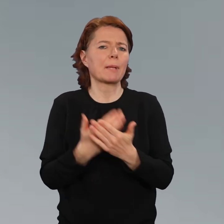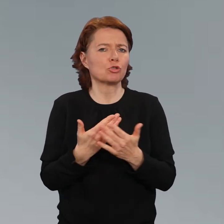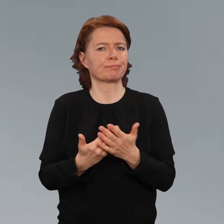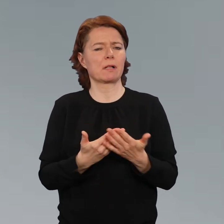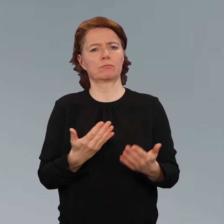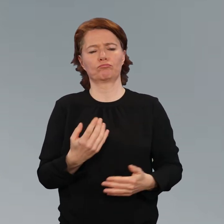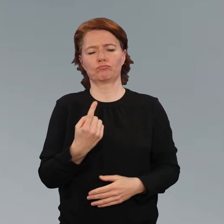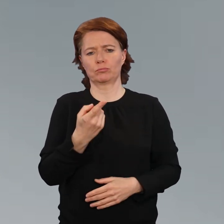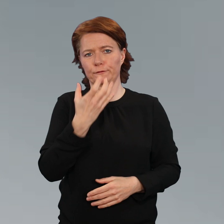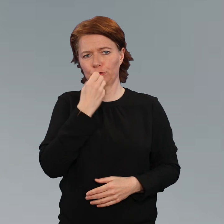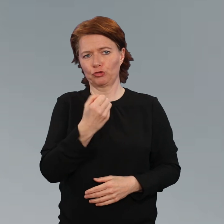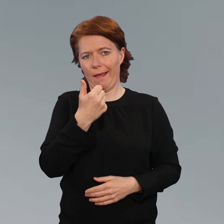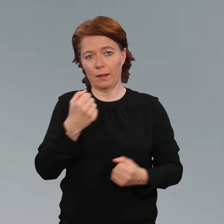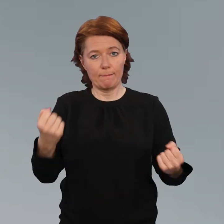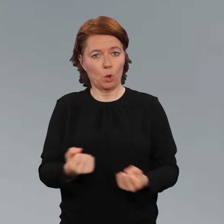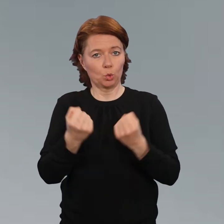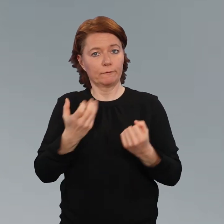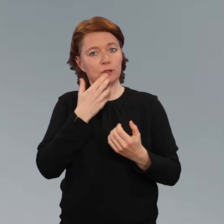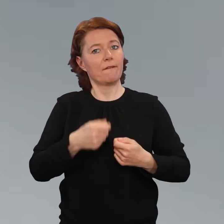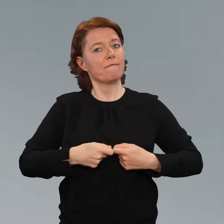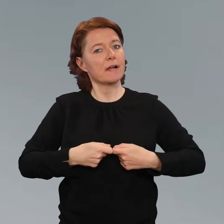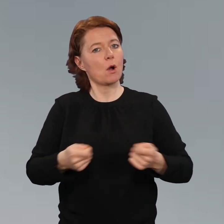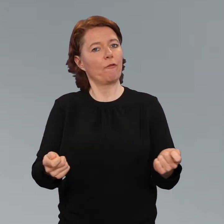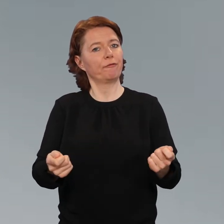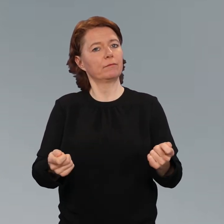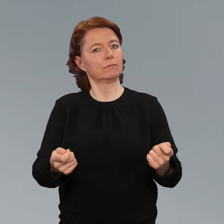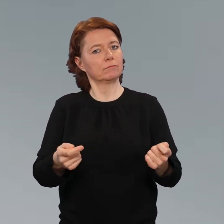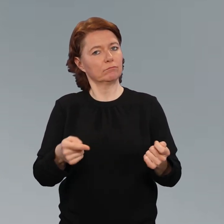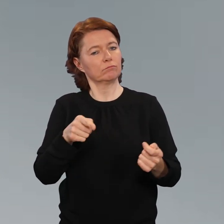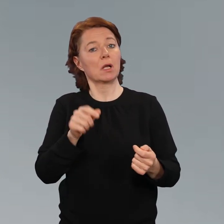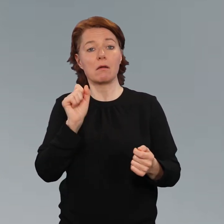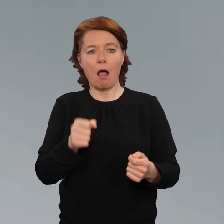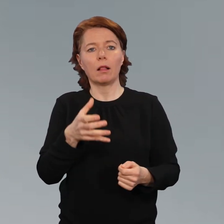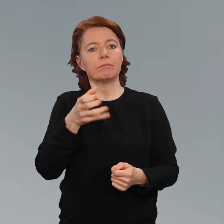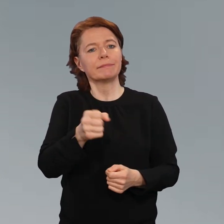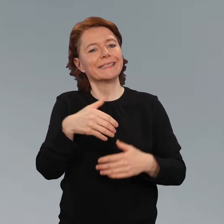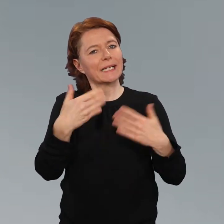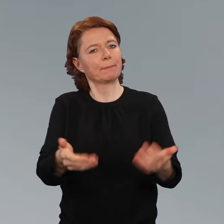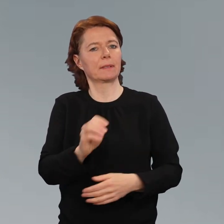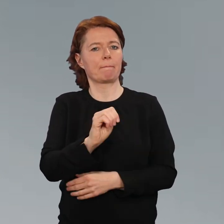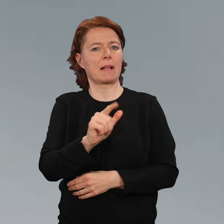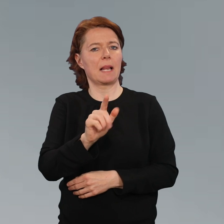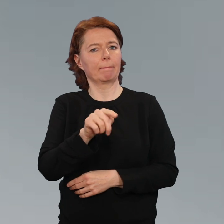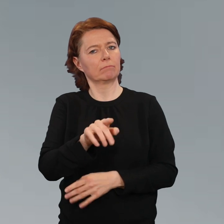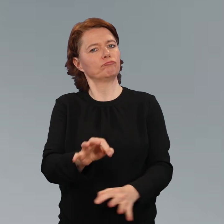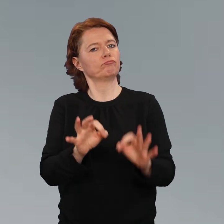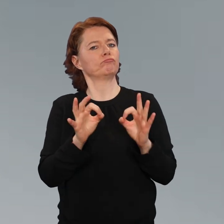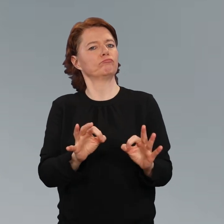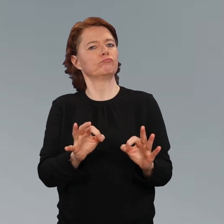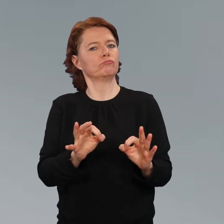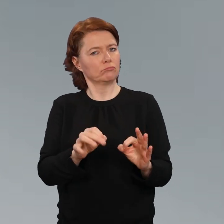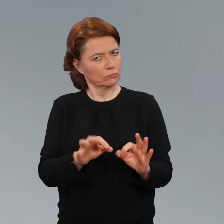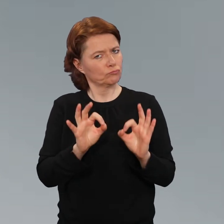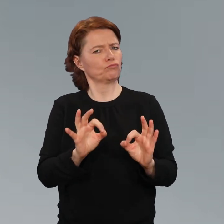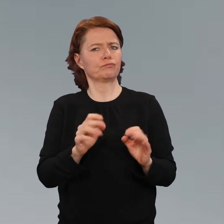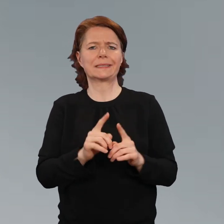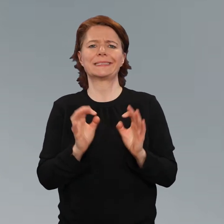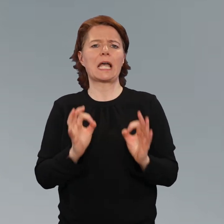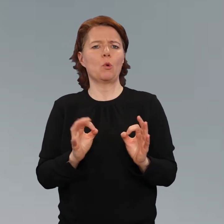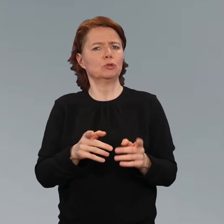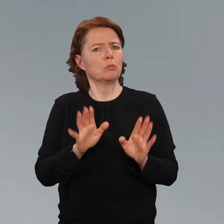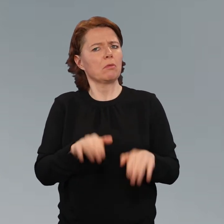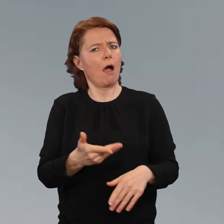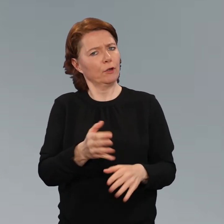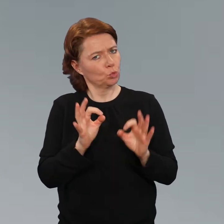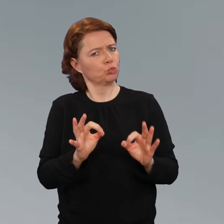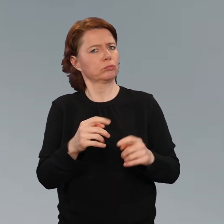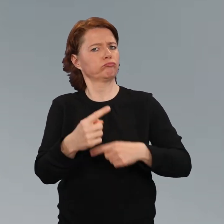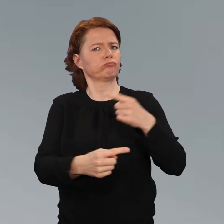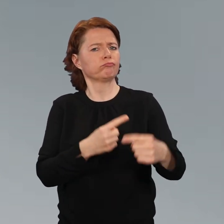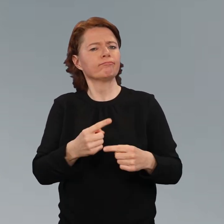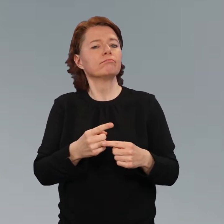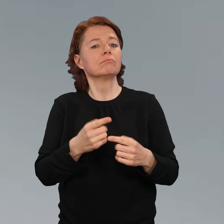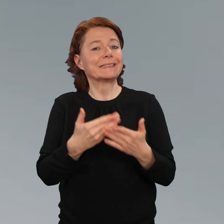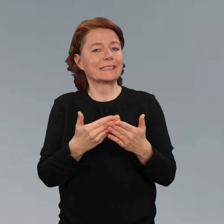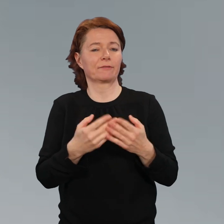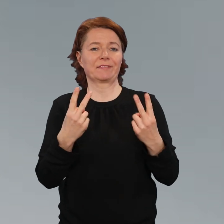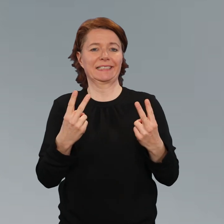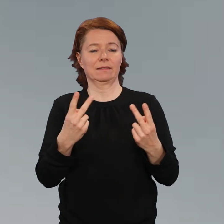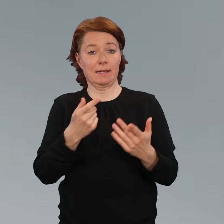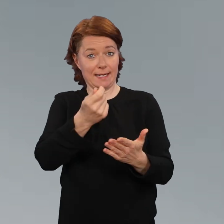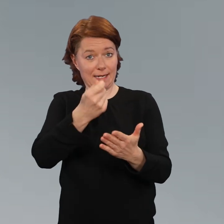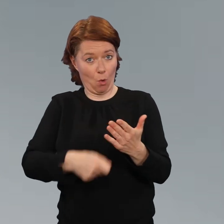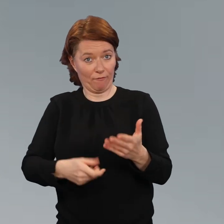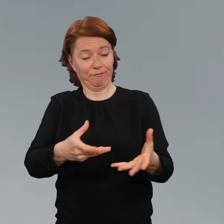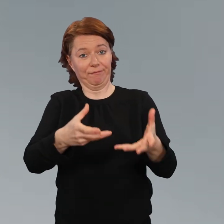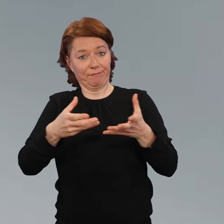verkauft werden sollen, erkennt man seriöse MLM-Systeme daran, dass man die Produkte wieder zurückgeben kann und